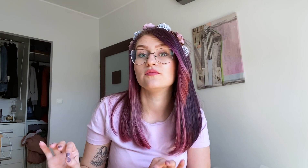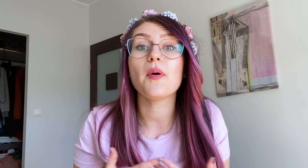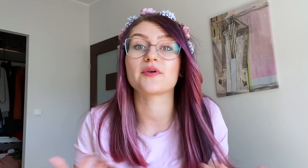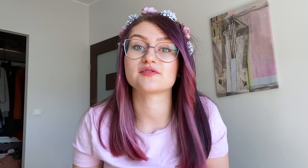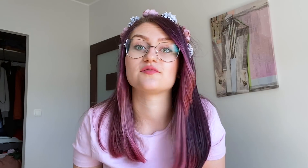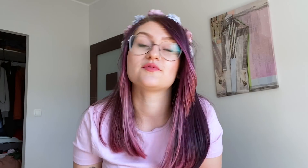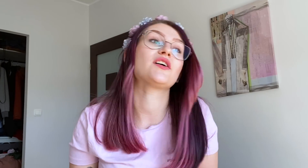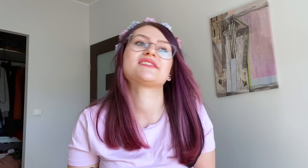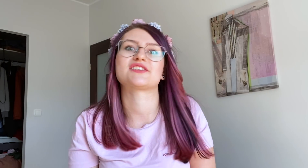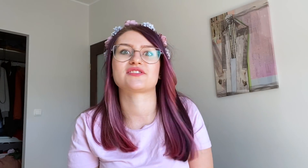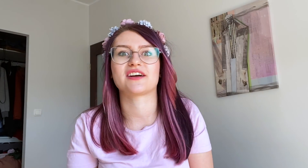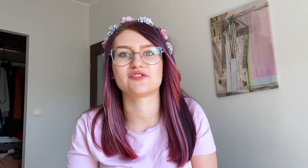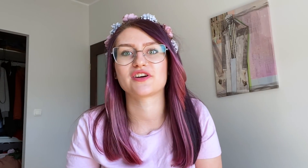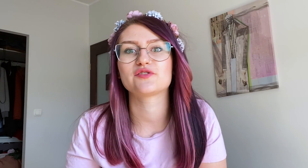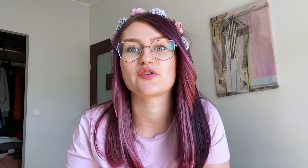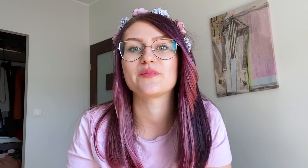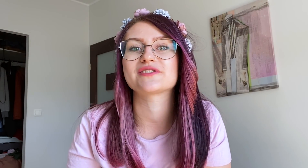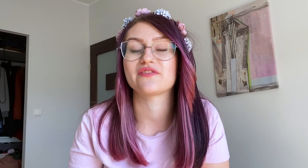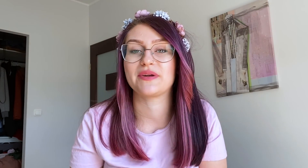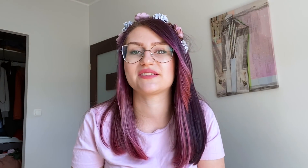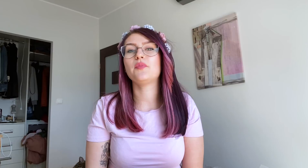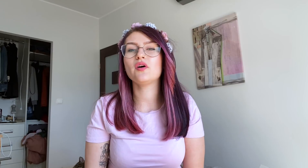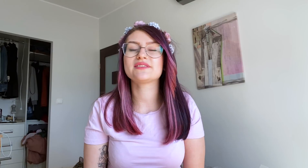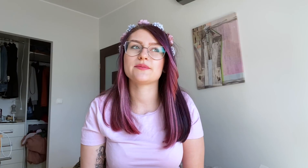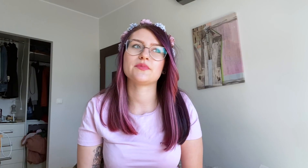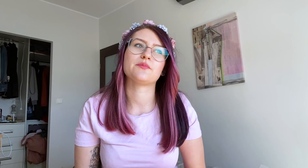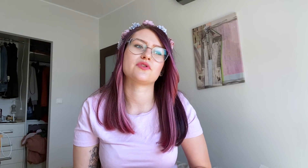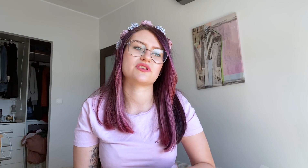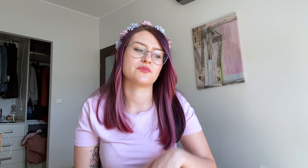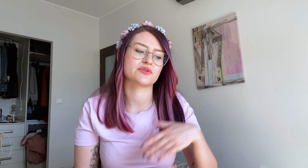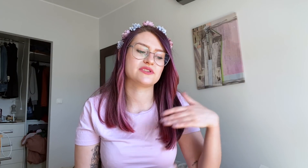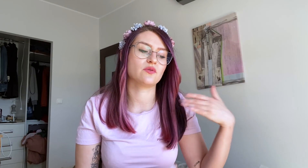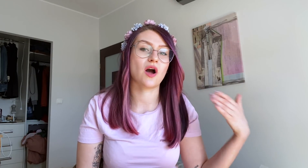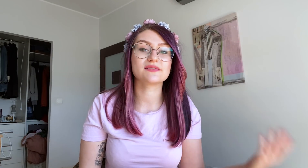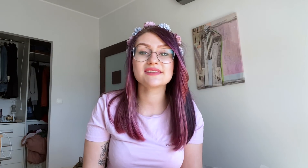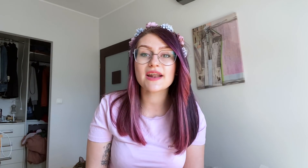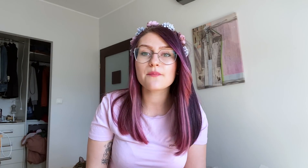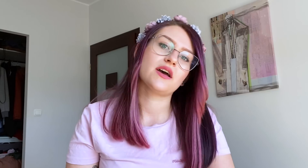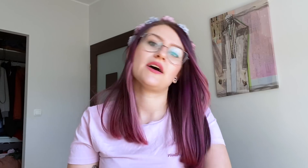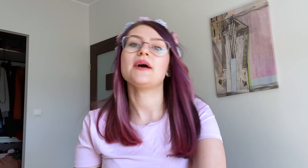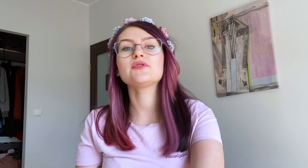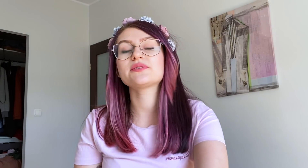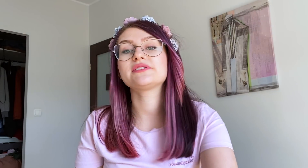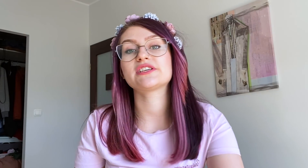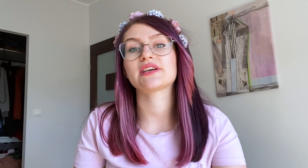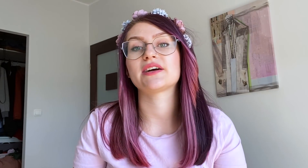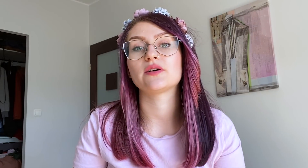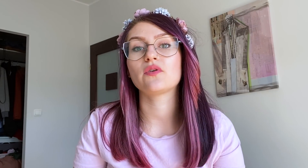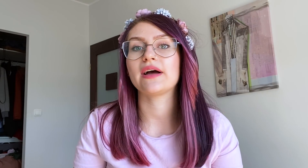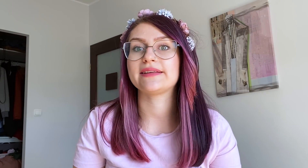Po prostu to jest też taka droga, którą można wybrać. Bo tam może być nauka od zera, a może być też taka nauka,